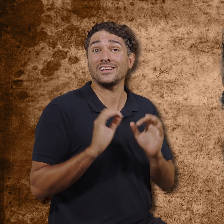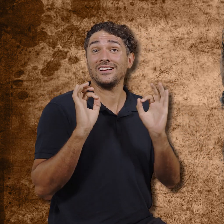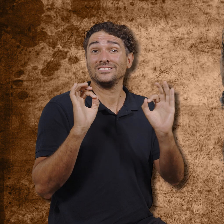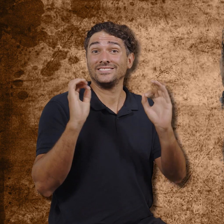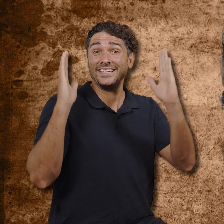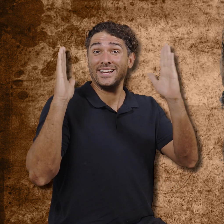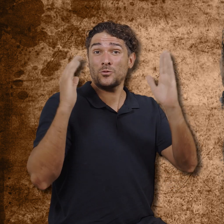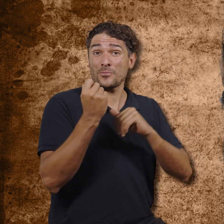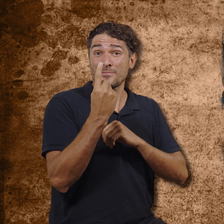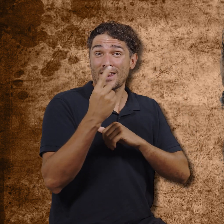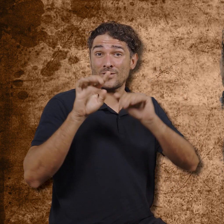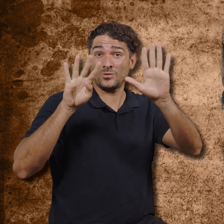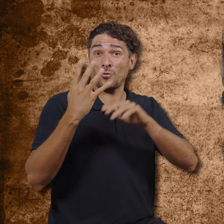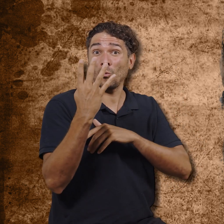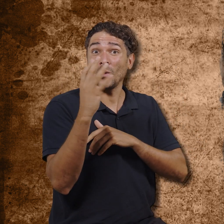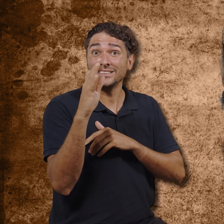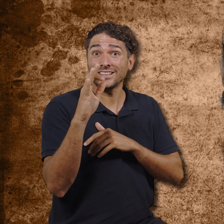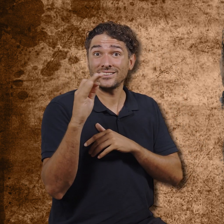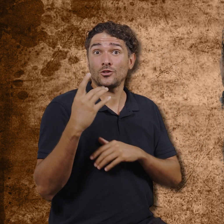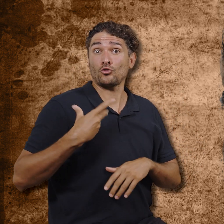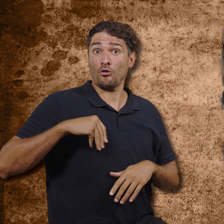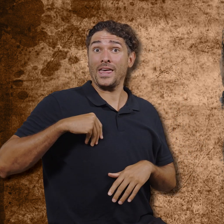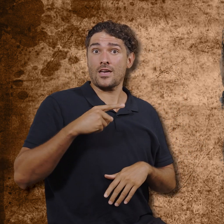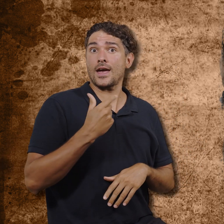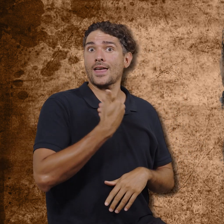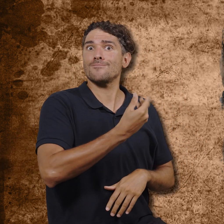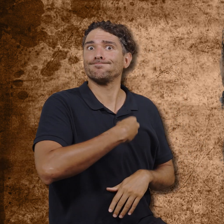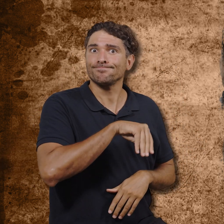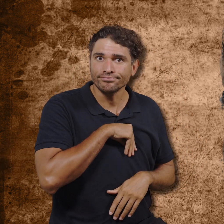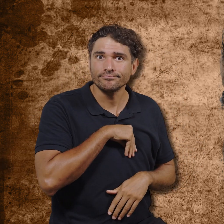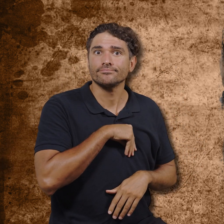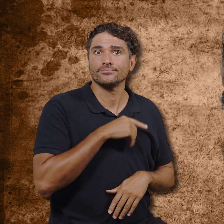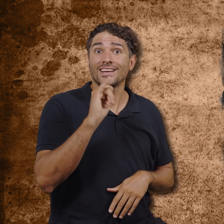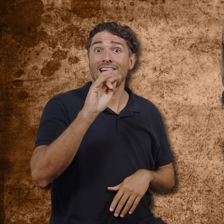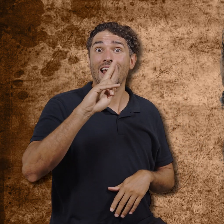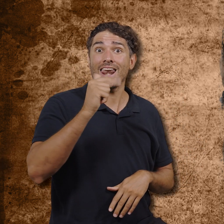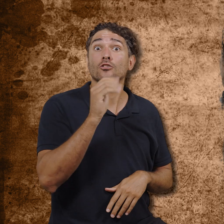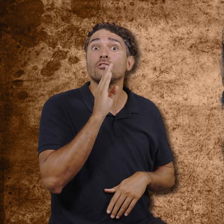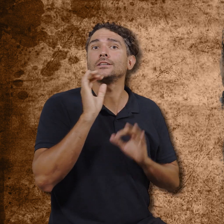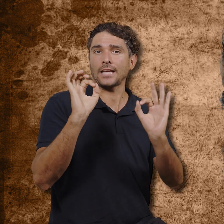Mort executat el President Companys el 1940 i trobant-se Irla a l'exili,